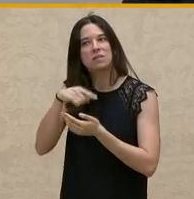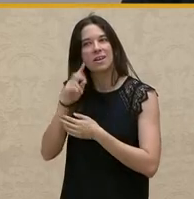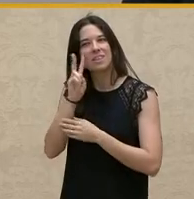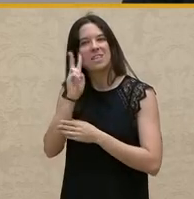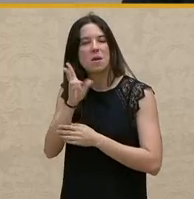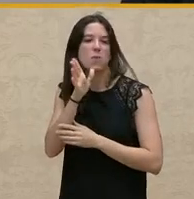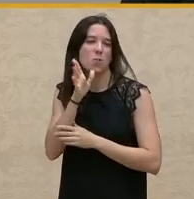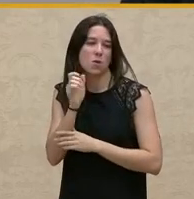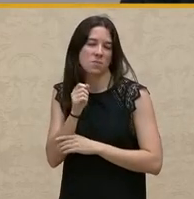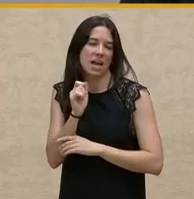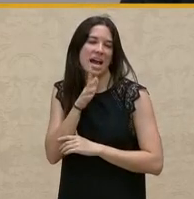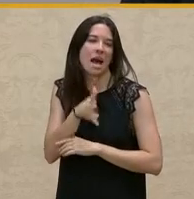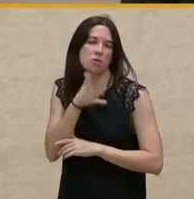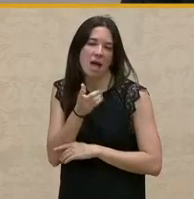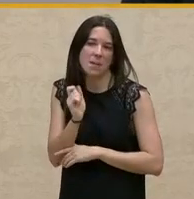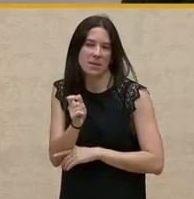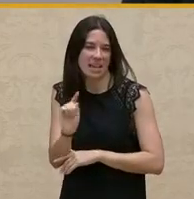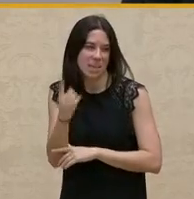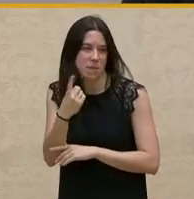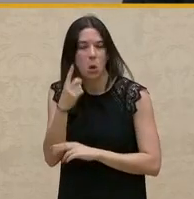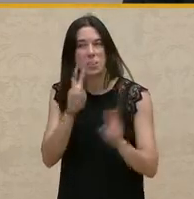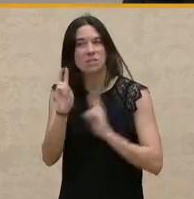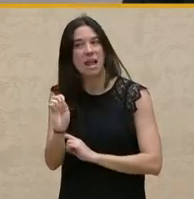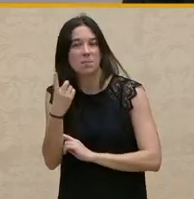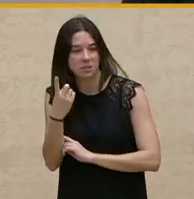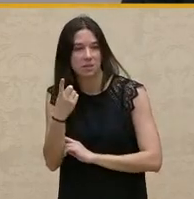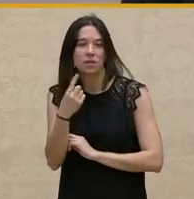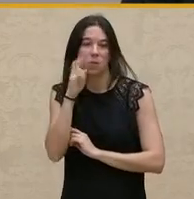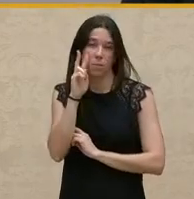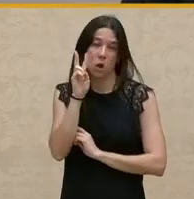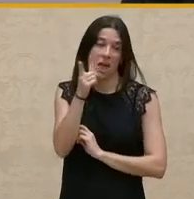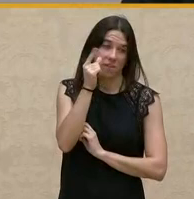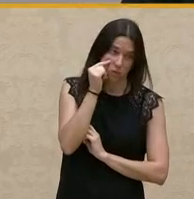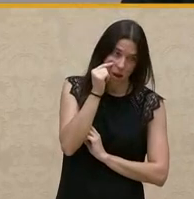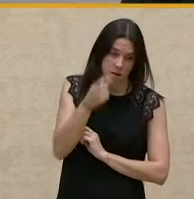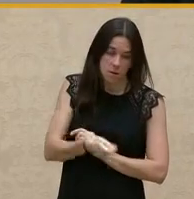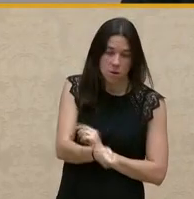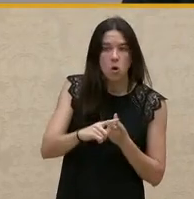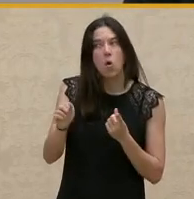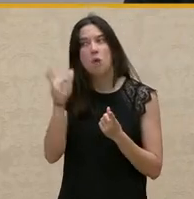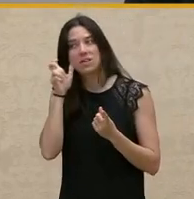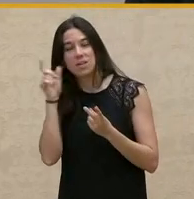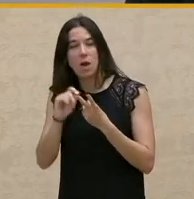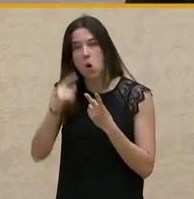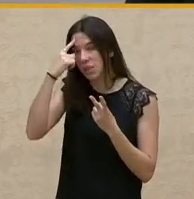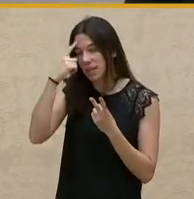la discapacidad más visible. O discapacidad visual, o auditiva, o intelectual o autismo.